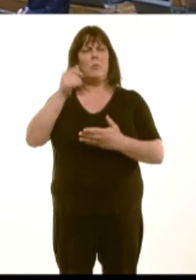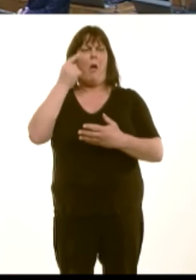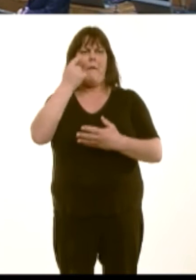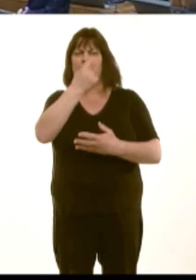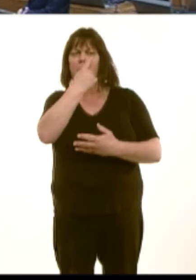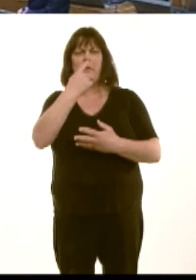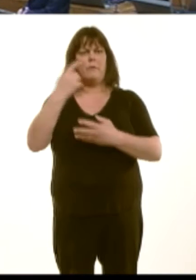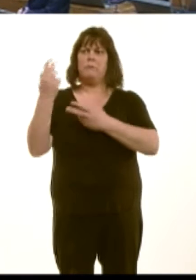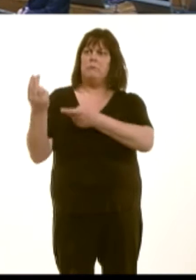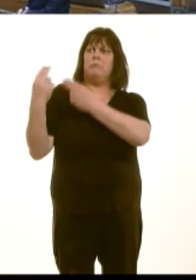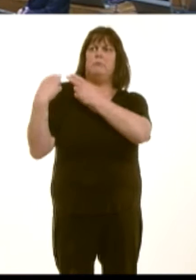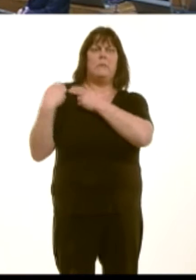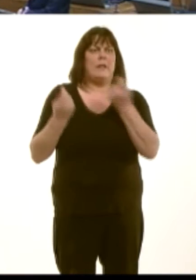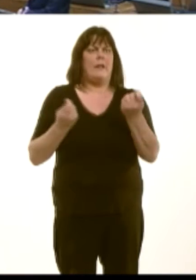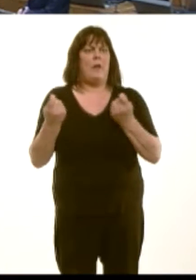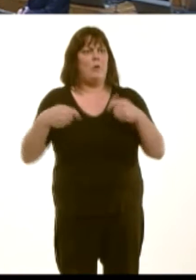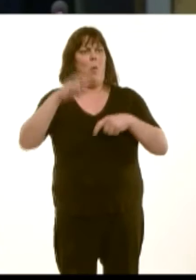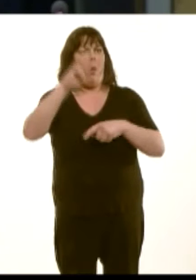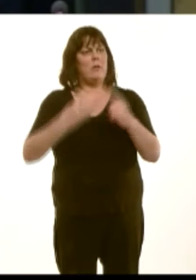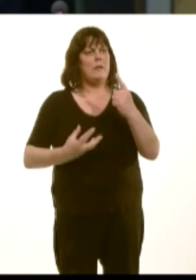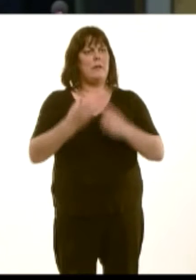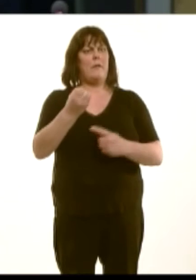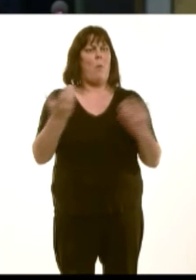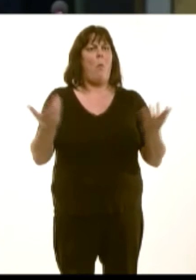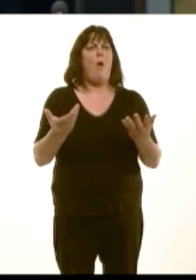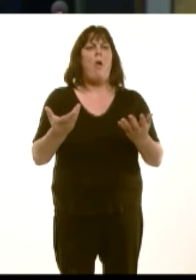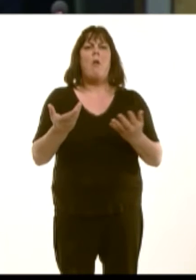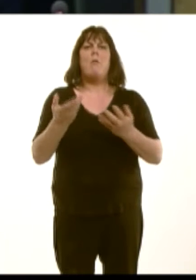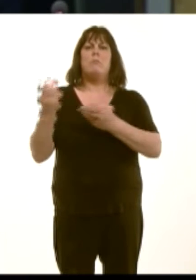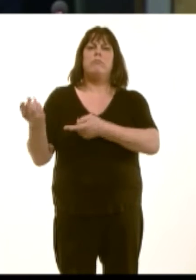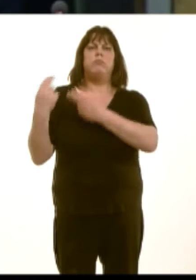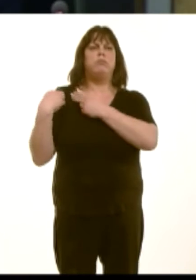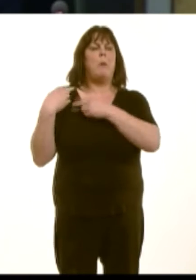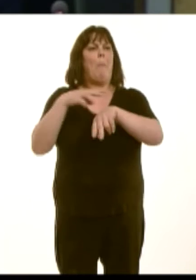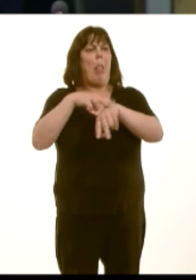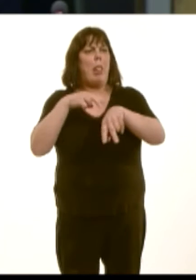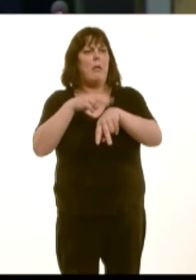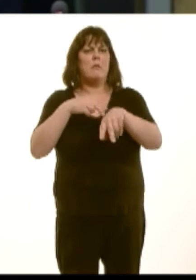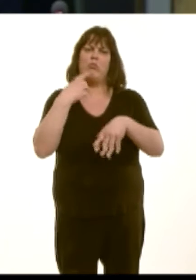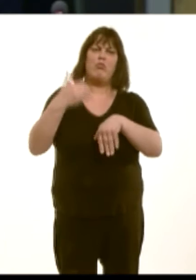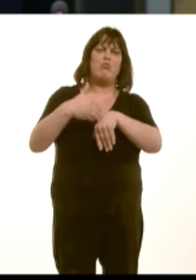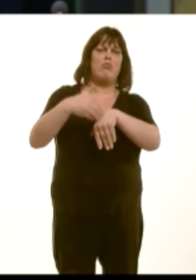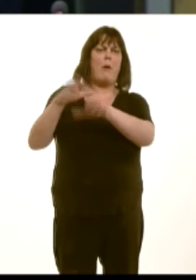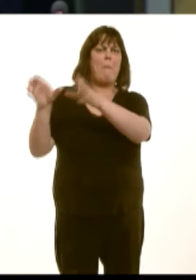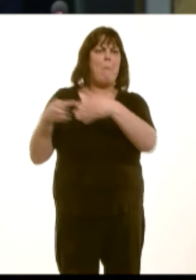Mae hwnnw wedi arwain at fwy o benderfyniadau pwysig i ni yng Nghymru yn cael eu cymryd y tu fas i Gymru, a dweud y gwir.